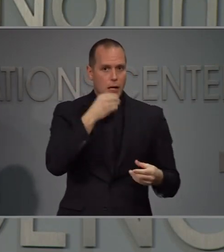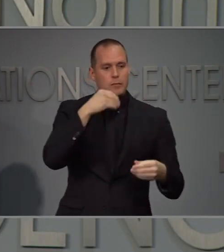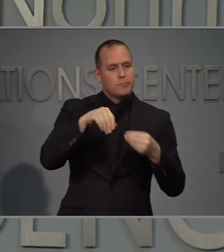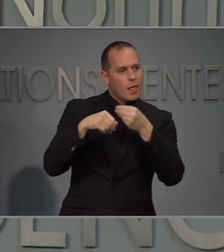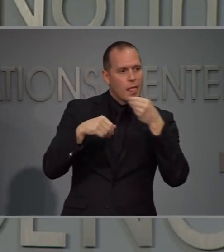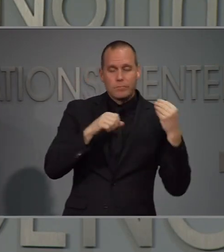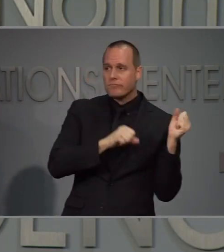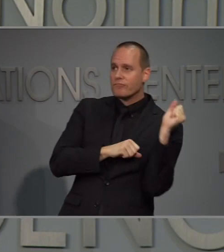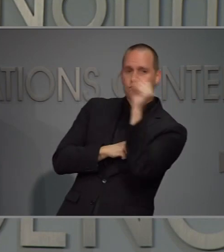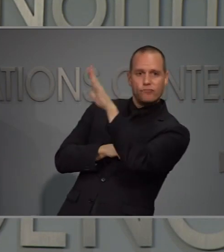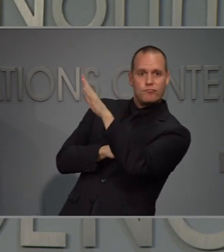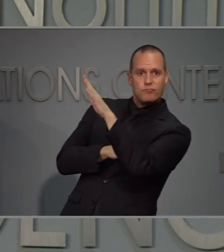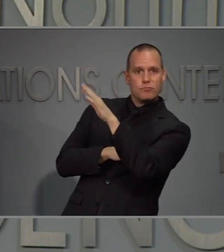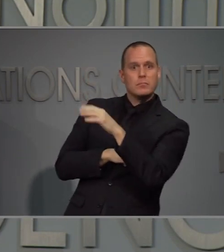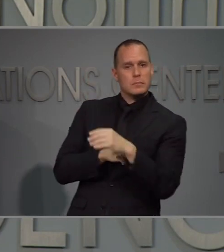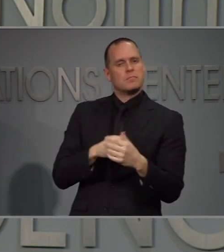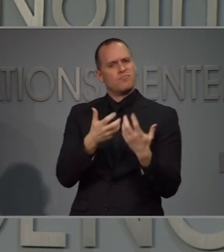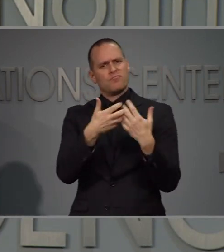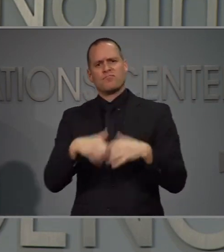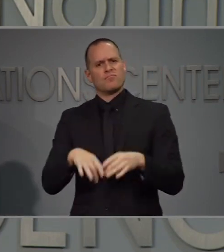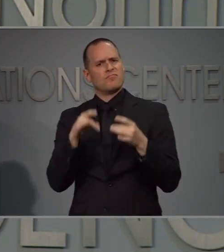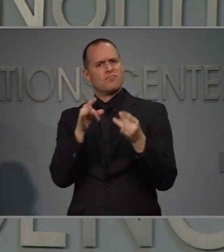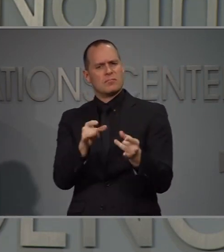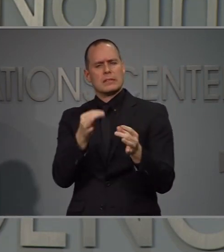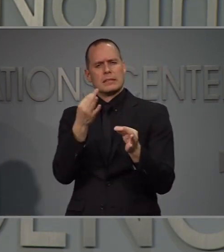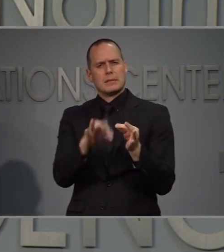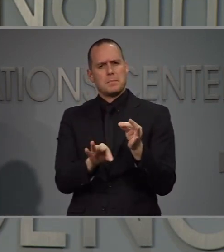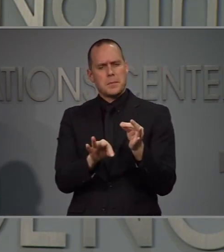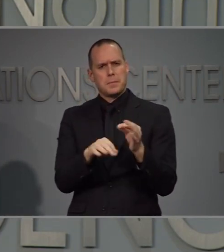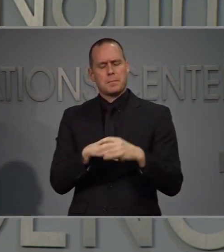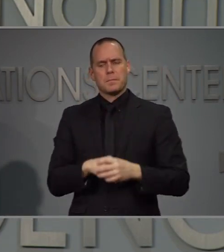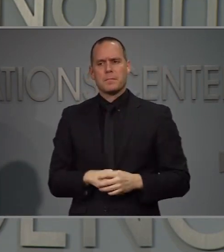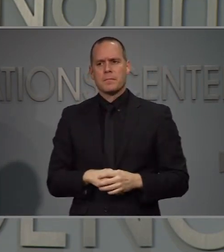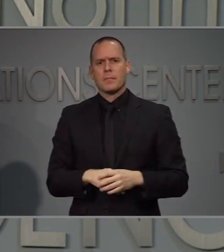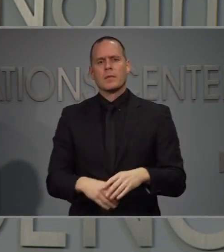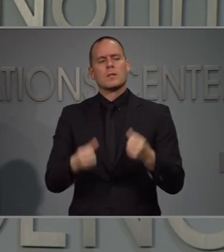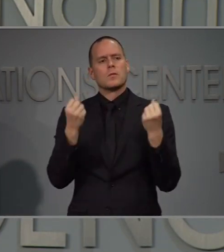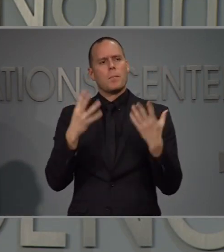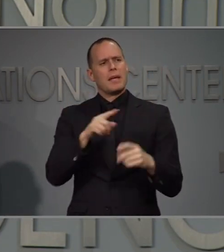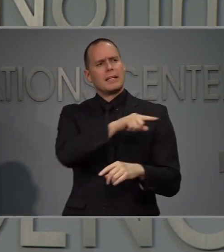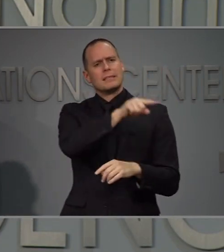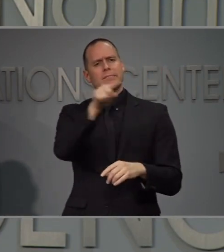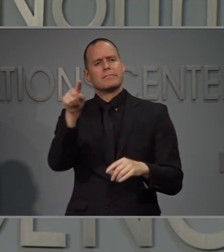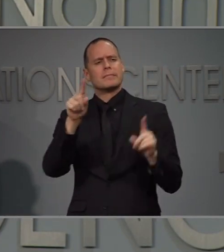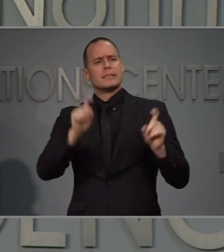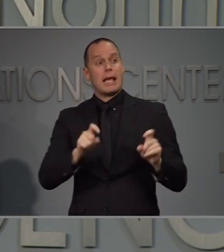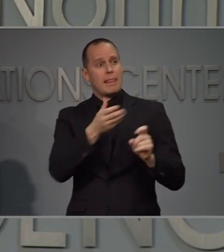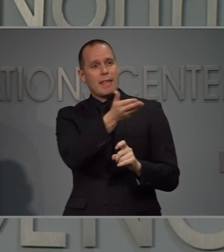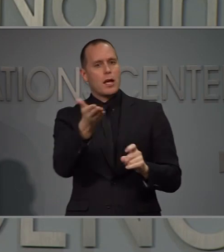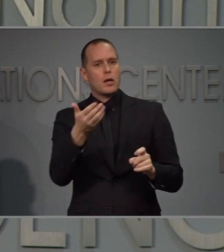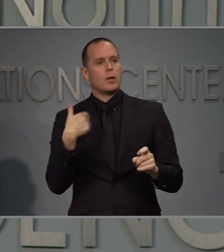qué se podrán hacer las pruebas de diagnóstico pero bueno sí hay una preocupación por qué tantas pruebas existentes que